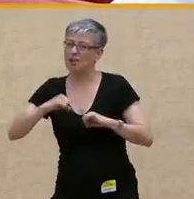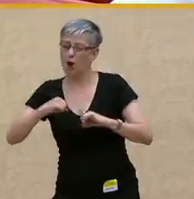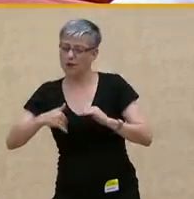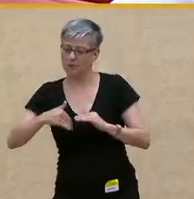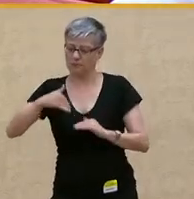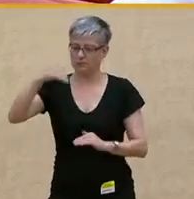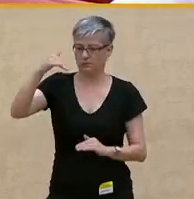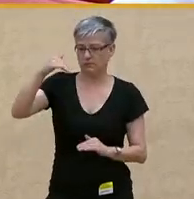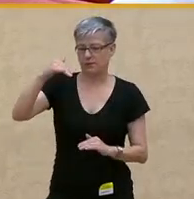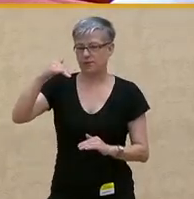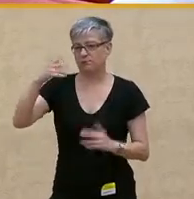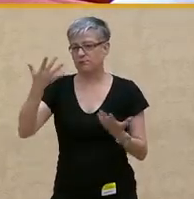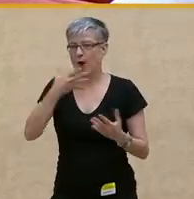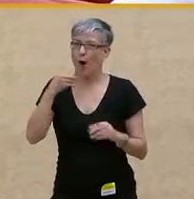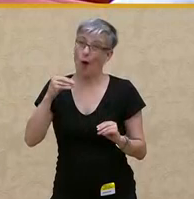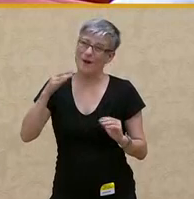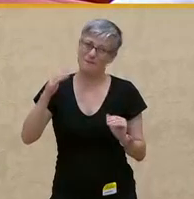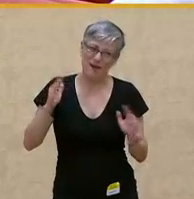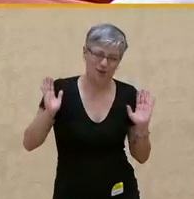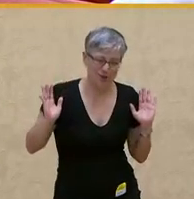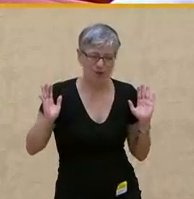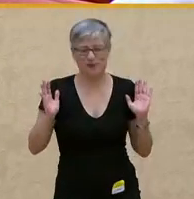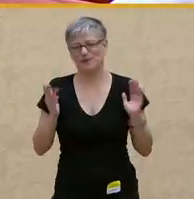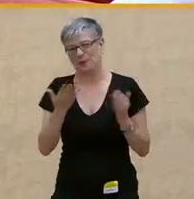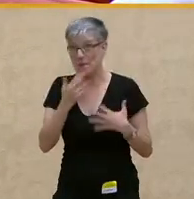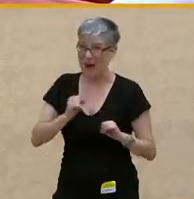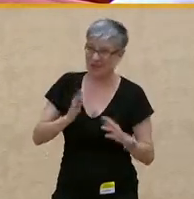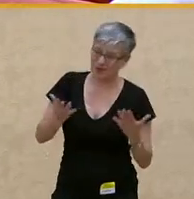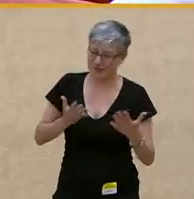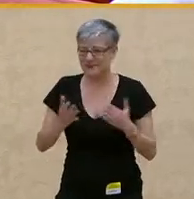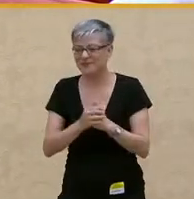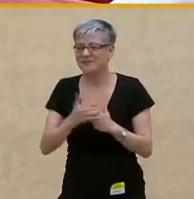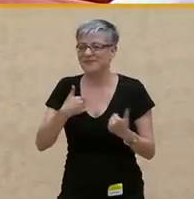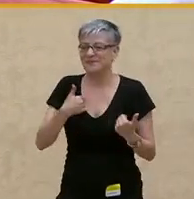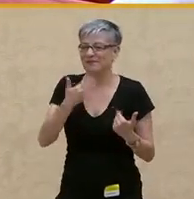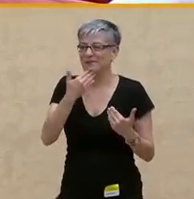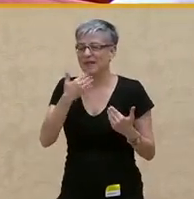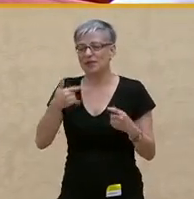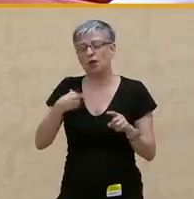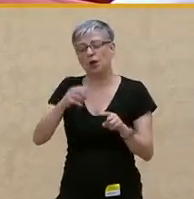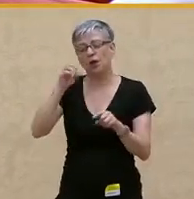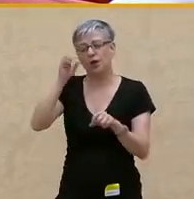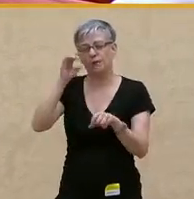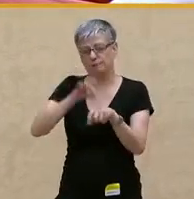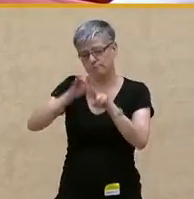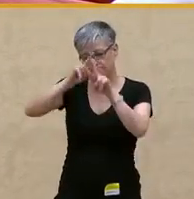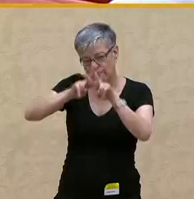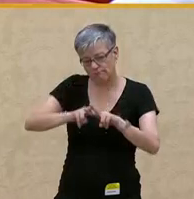menos jóvenes, que claro, han tardado mucho tiempo en diagnosticar y saber realmente lo que les